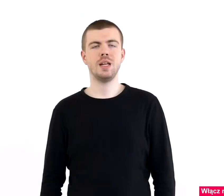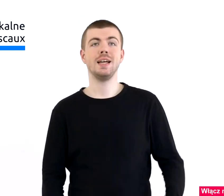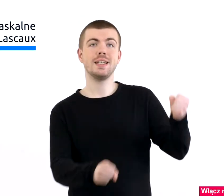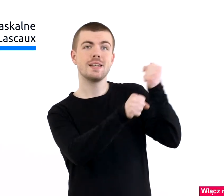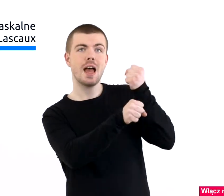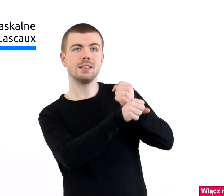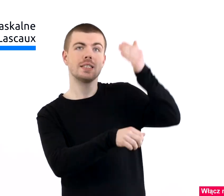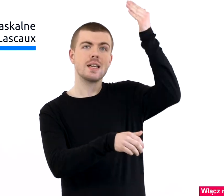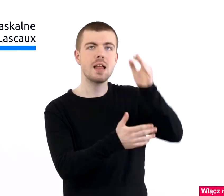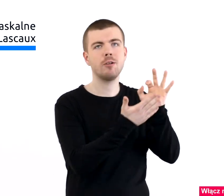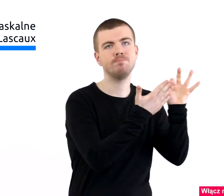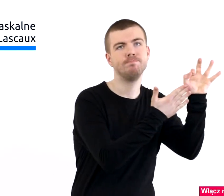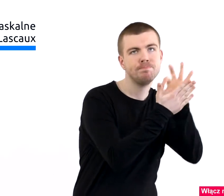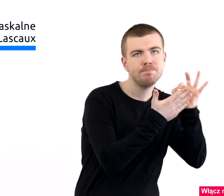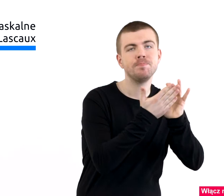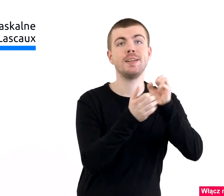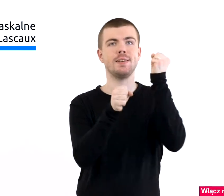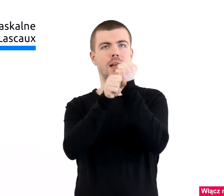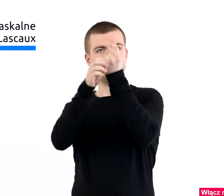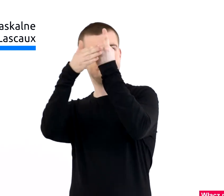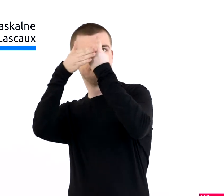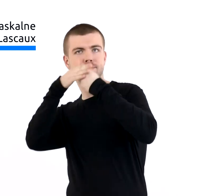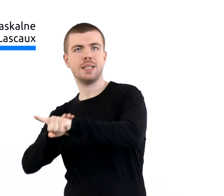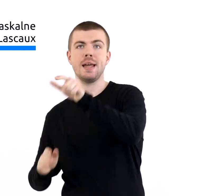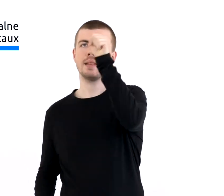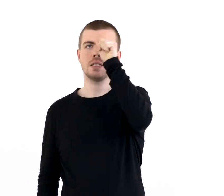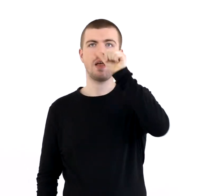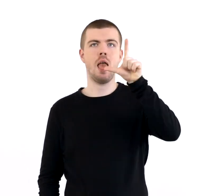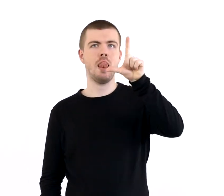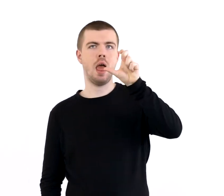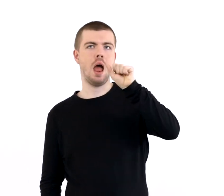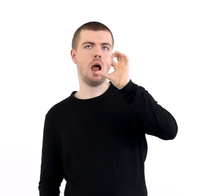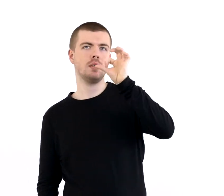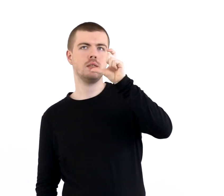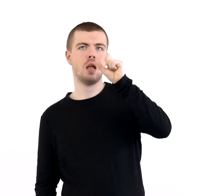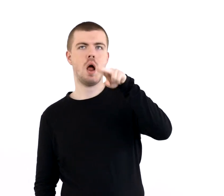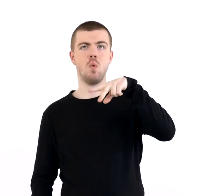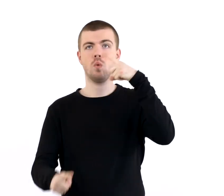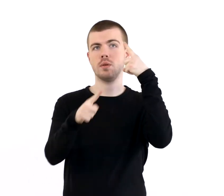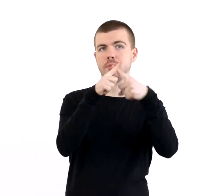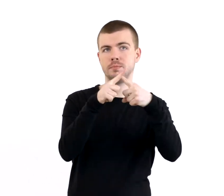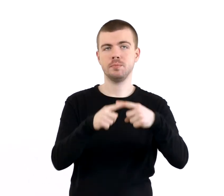Rysunki naskalne w jaskini Lascaux